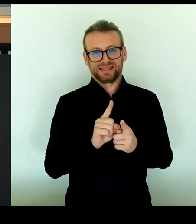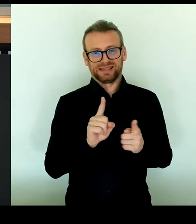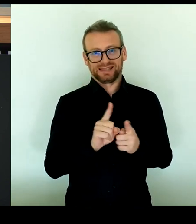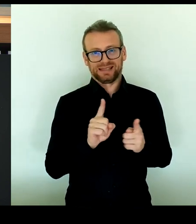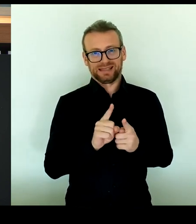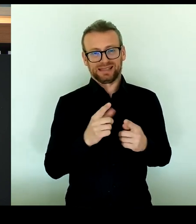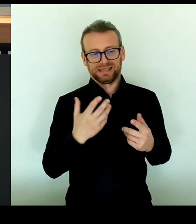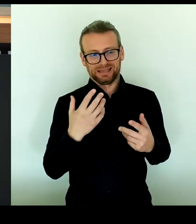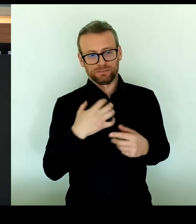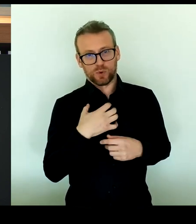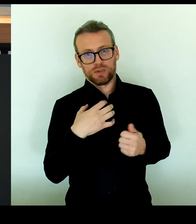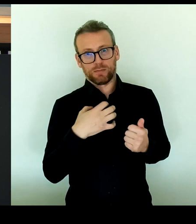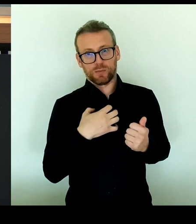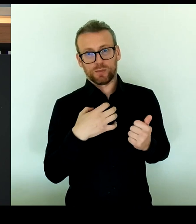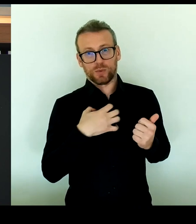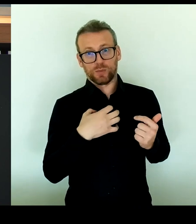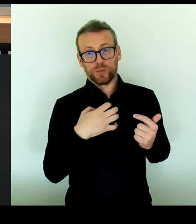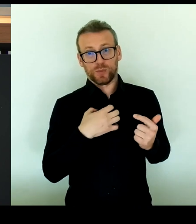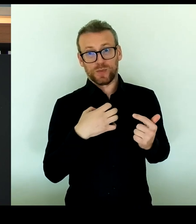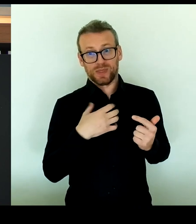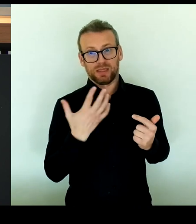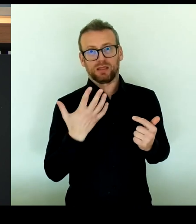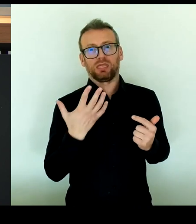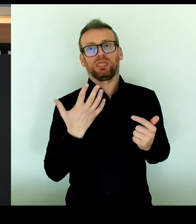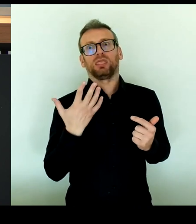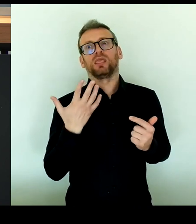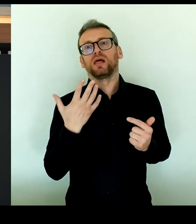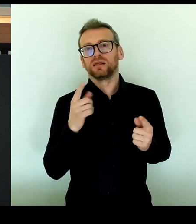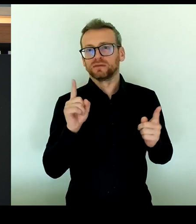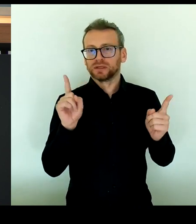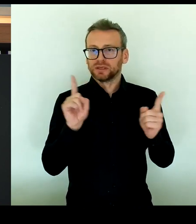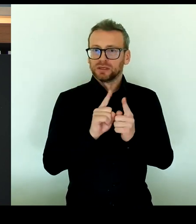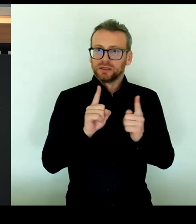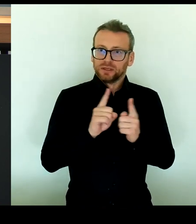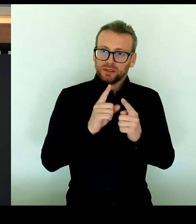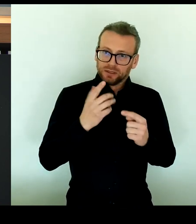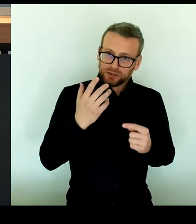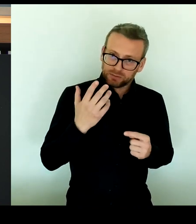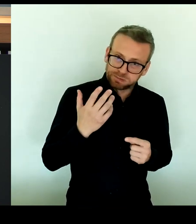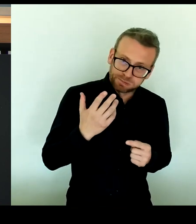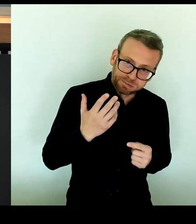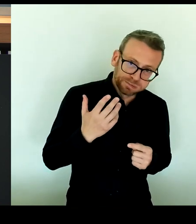stammenden und somit völlig veralteten Rechtsgrundlagen für den Einsatz